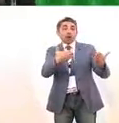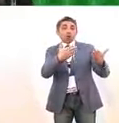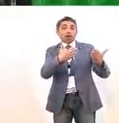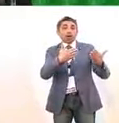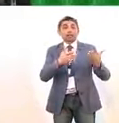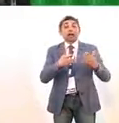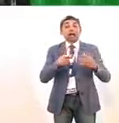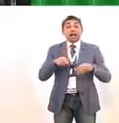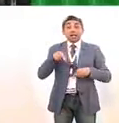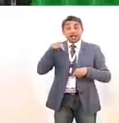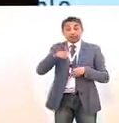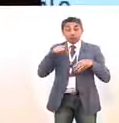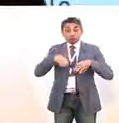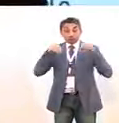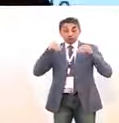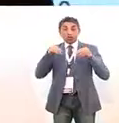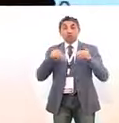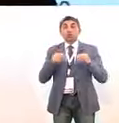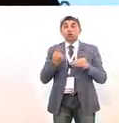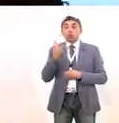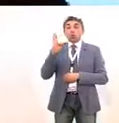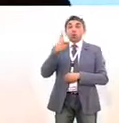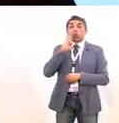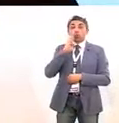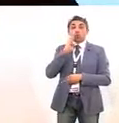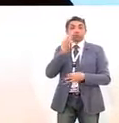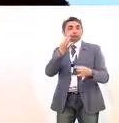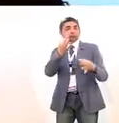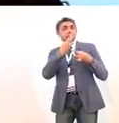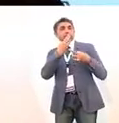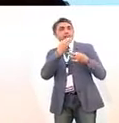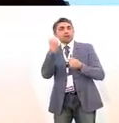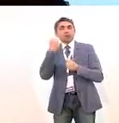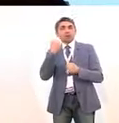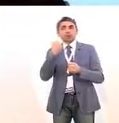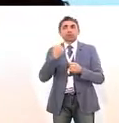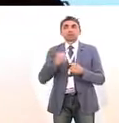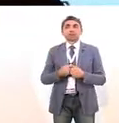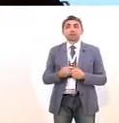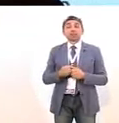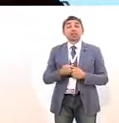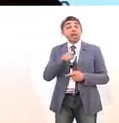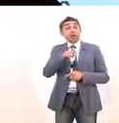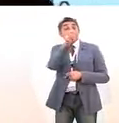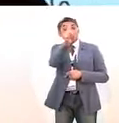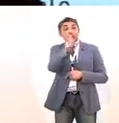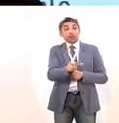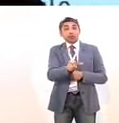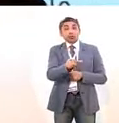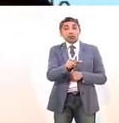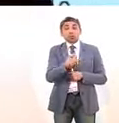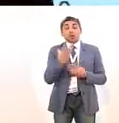in queste ore: un uomo ci ha criticato fortemente e a quest’uomo a cui tanti di noi debbono